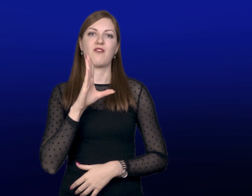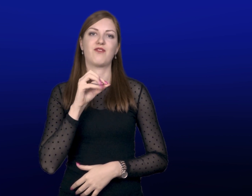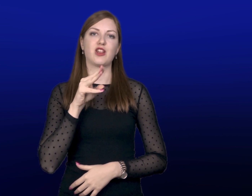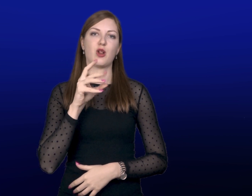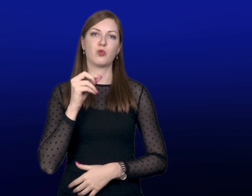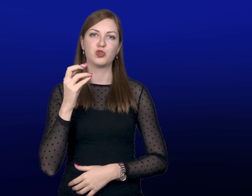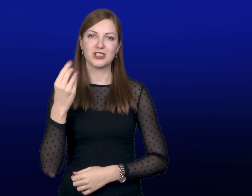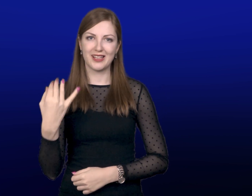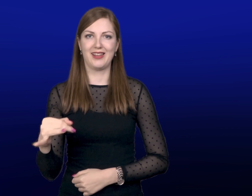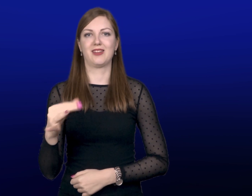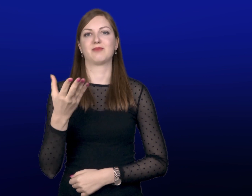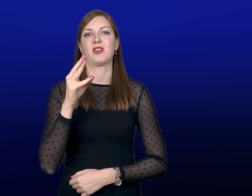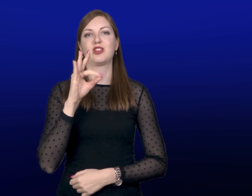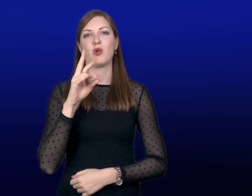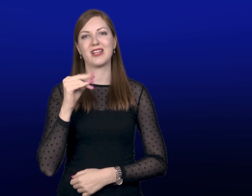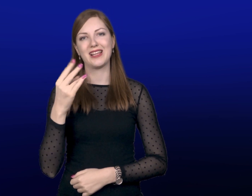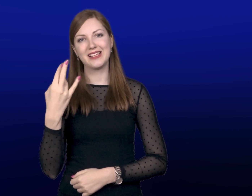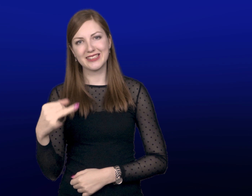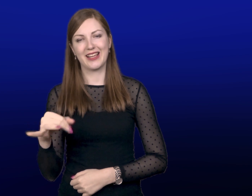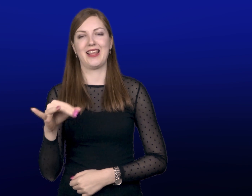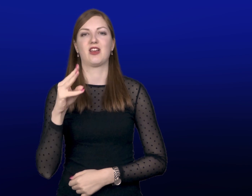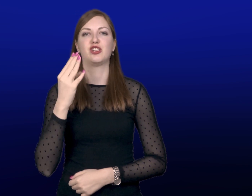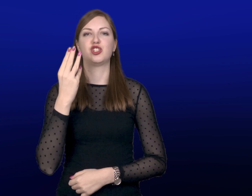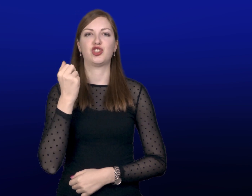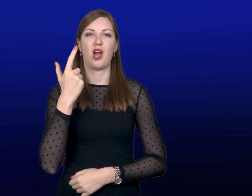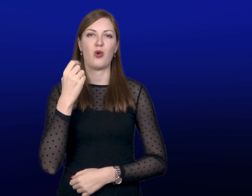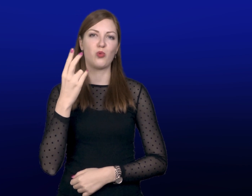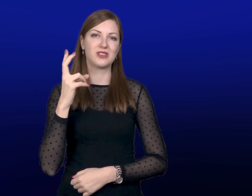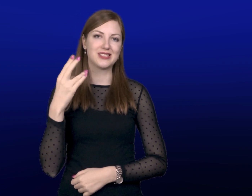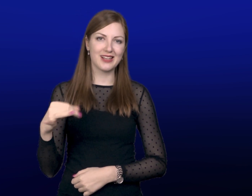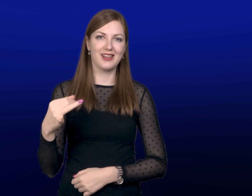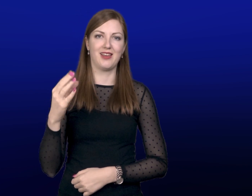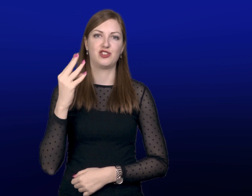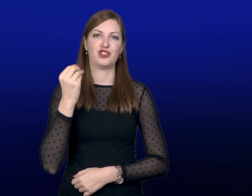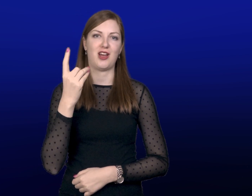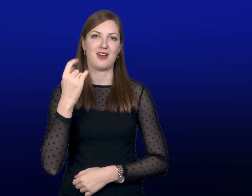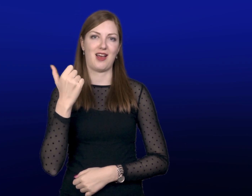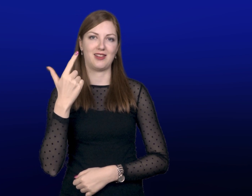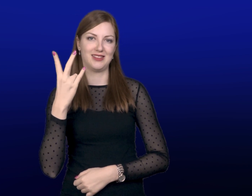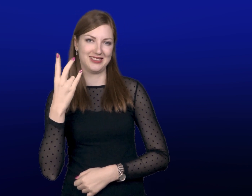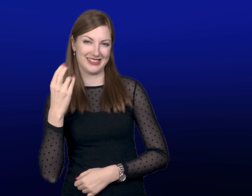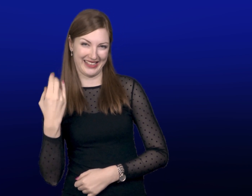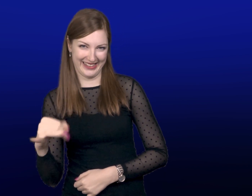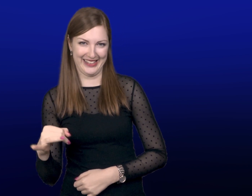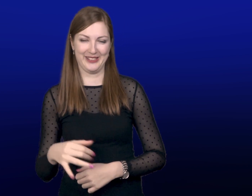Ветлужском, Тонкинском, Шахунском и Шарангском.